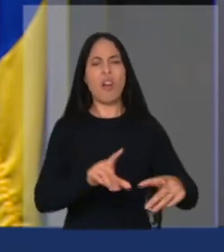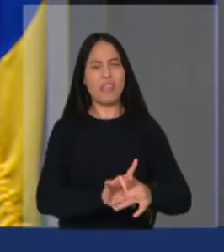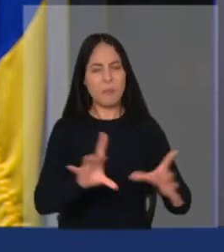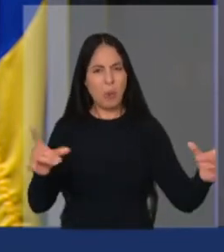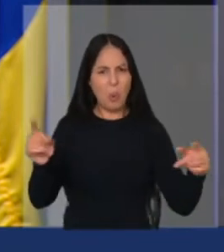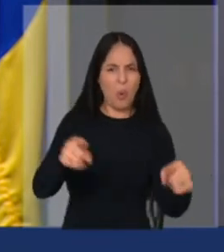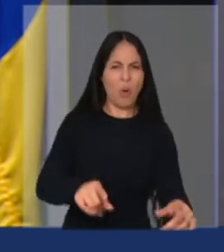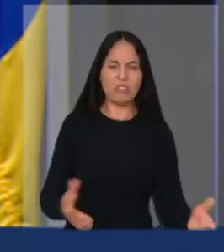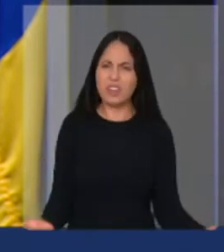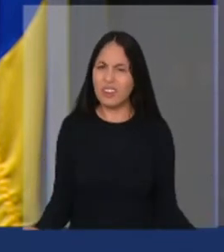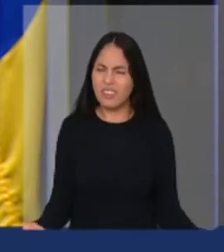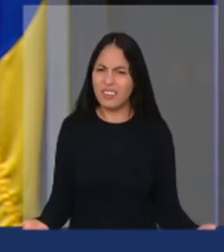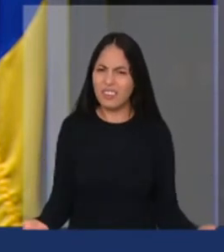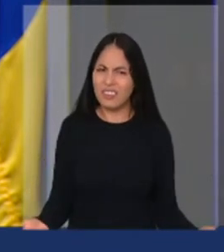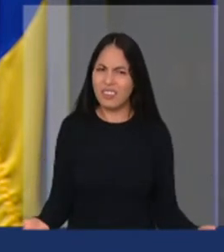DESMENTINDO O PRESIDENTE DA